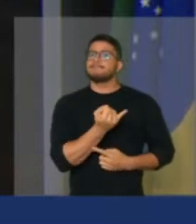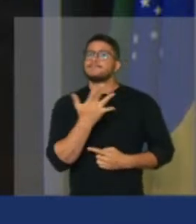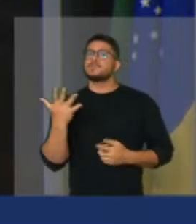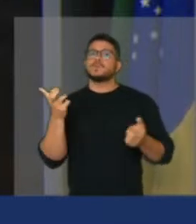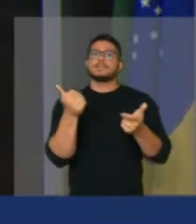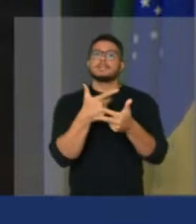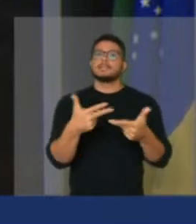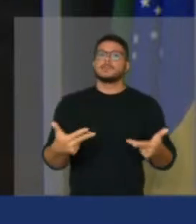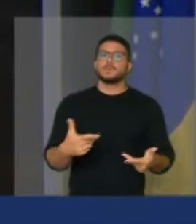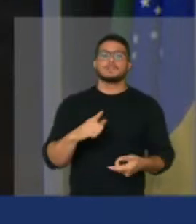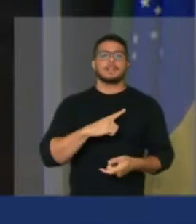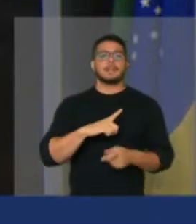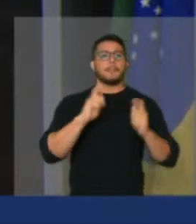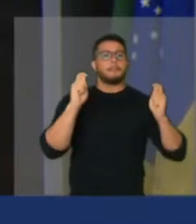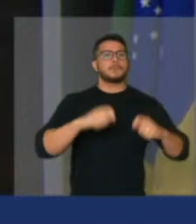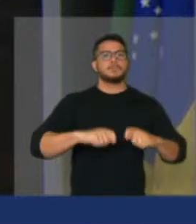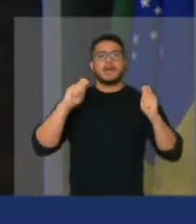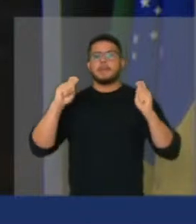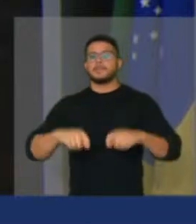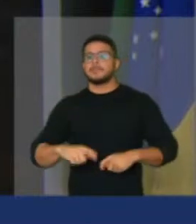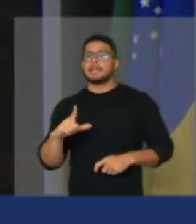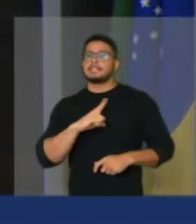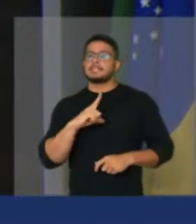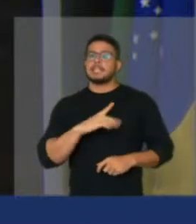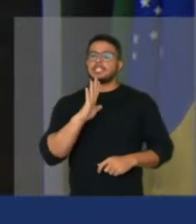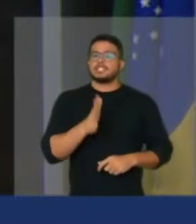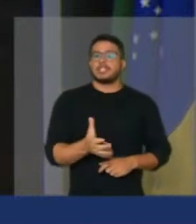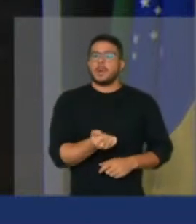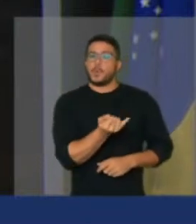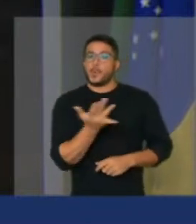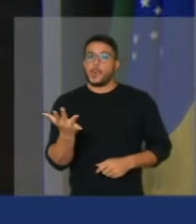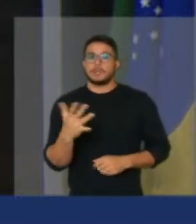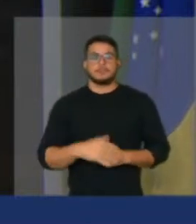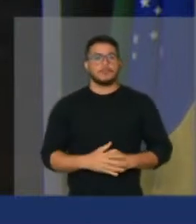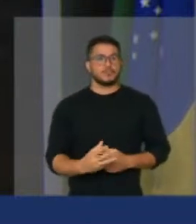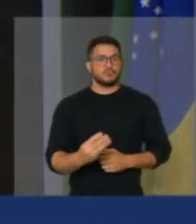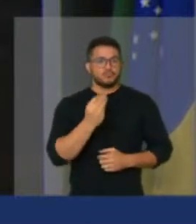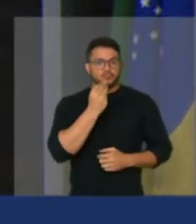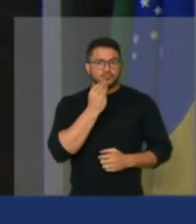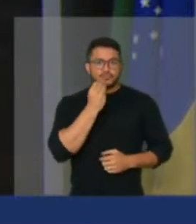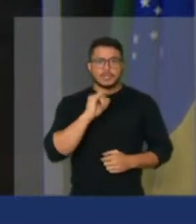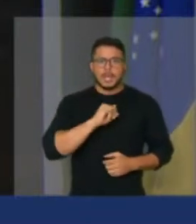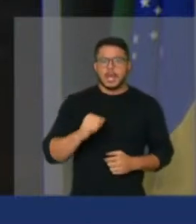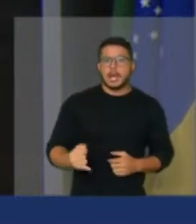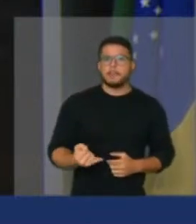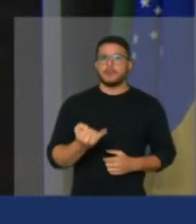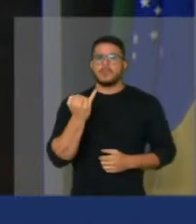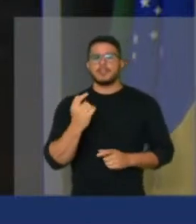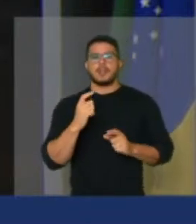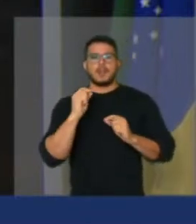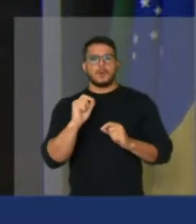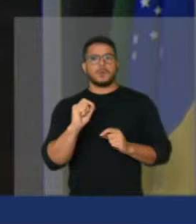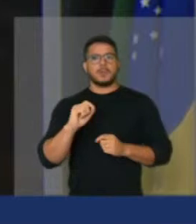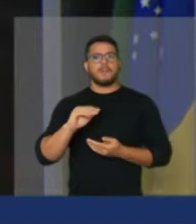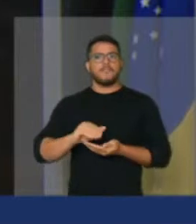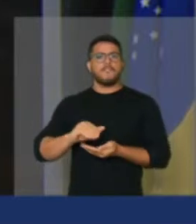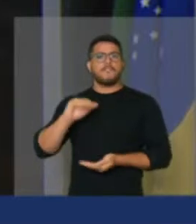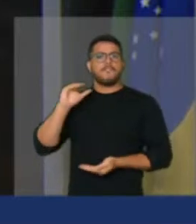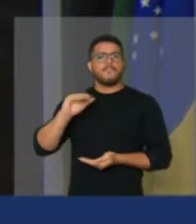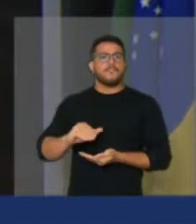PRECATÓRIO. A GENTE PODERIA UTILIZAR FUNDOS DE DEPOIS JUDICIAL, PODERIA TIRAR PARTE DESSE DINHEIRO PARA PAGAR OS PRECATÓRIOS, A REMUNERAÇÃO É PELA POUPANÇA QUE É UMA